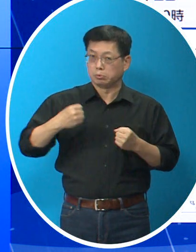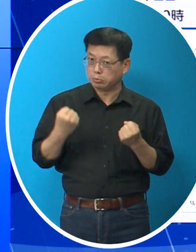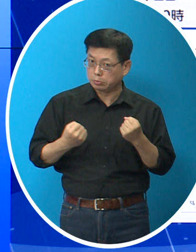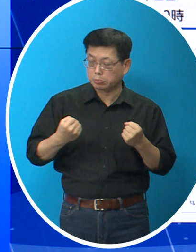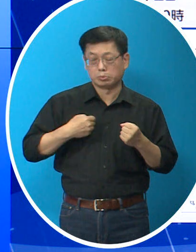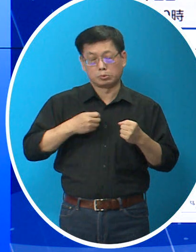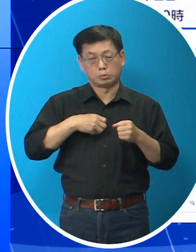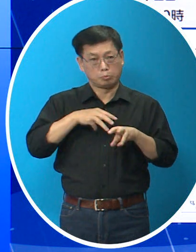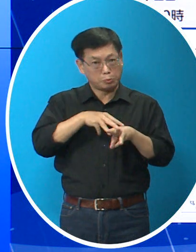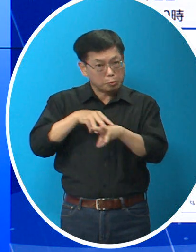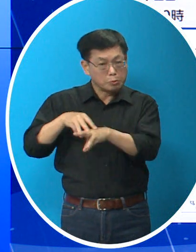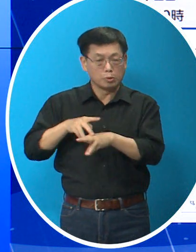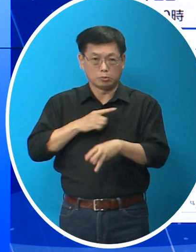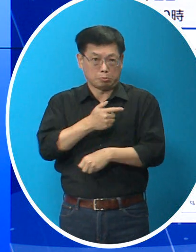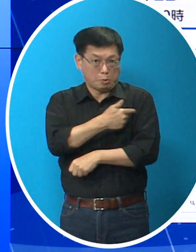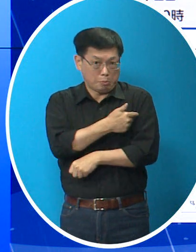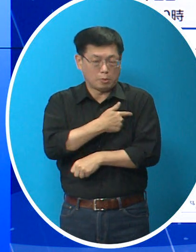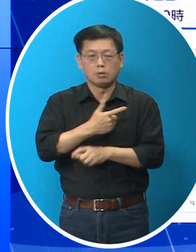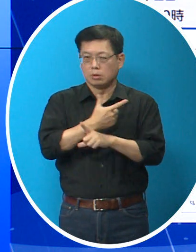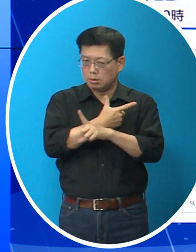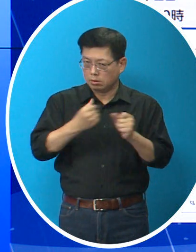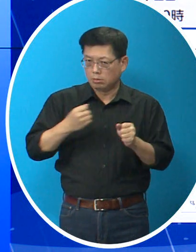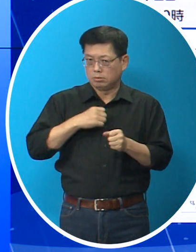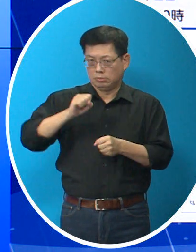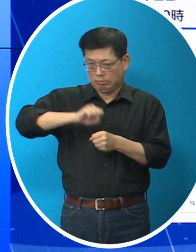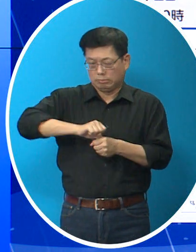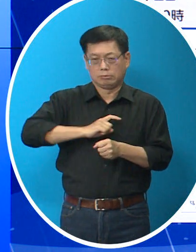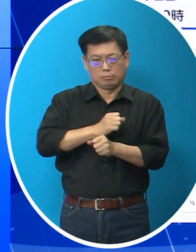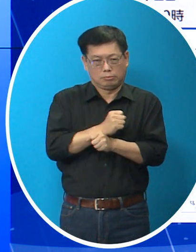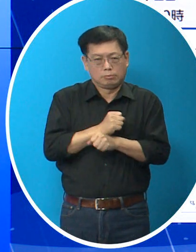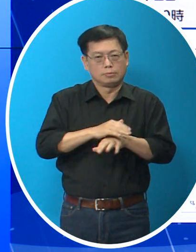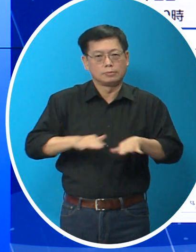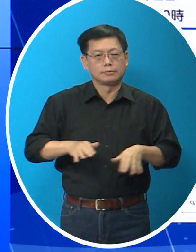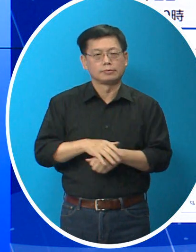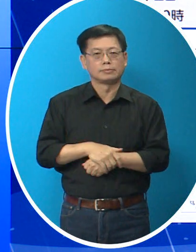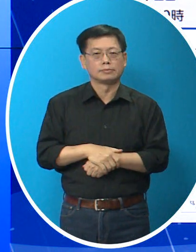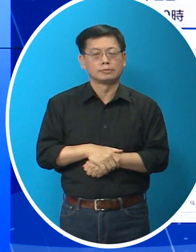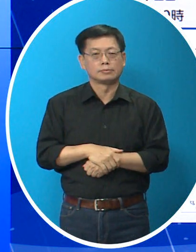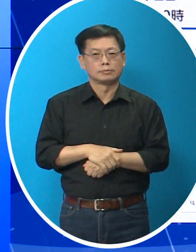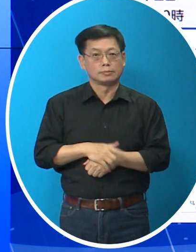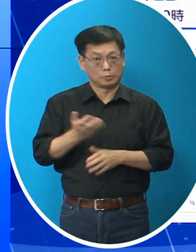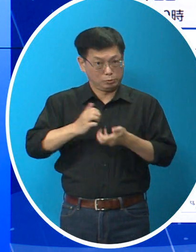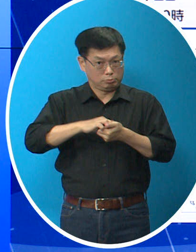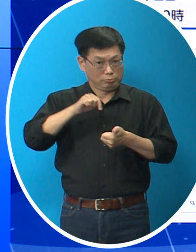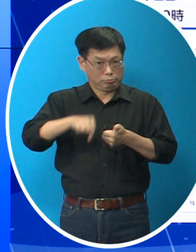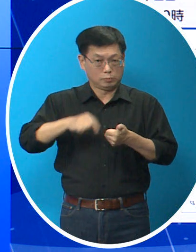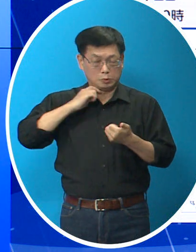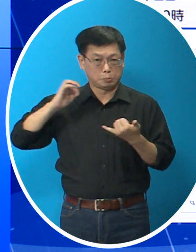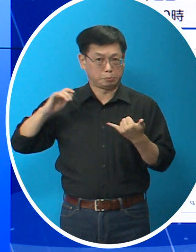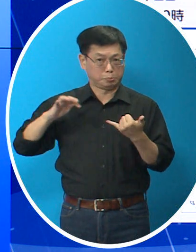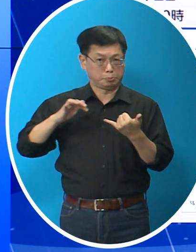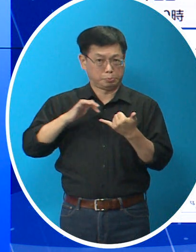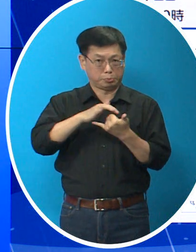或外出施打疫苗都務必要注意安全 預計這一道鋒面持續影響到週四